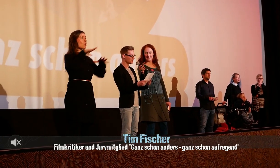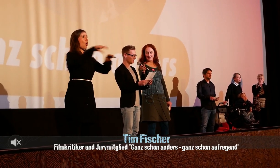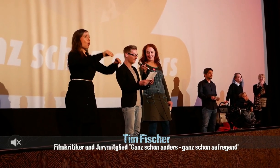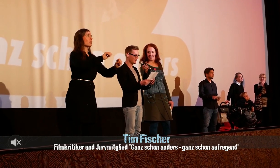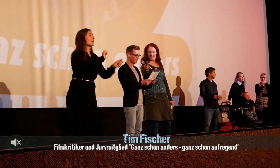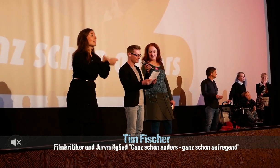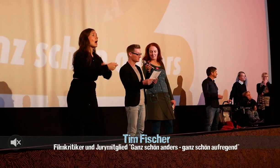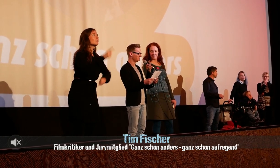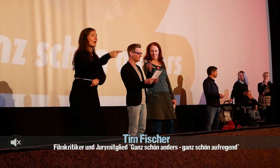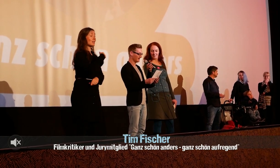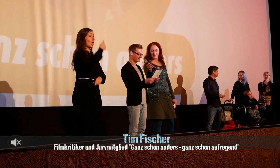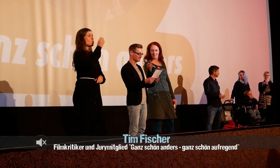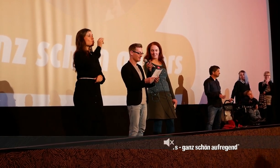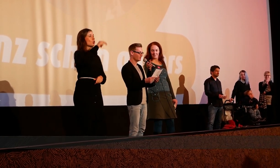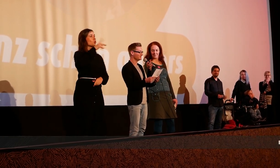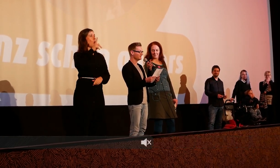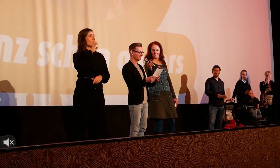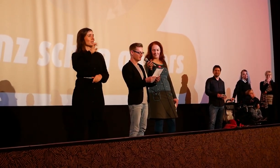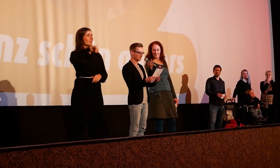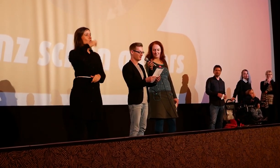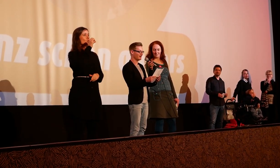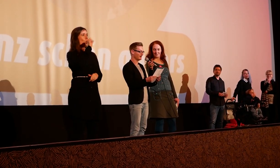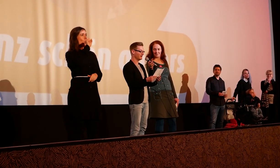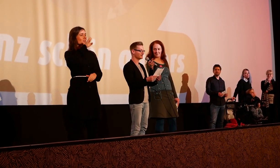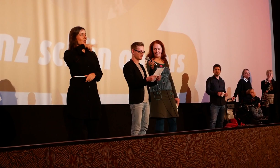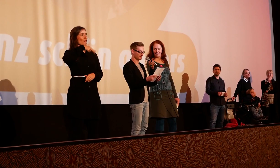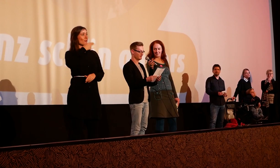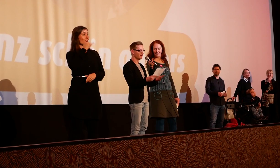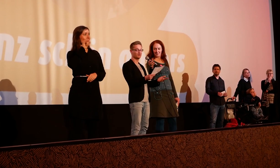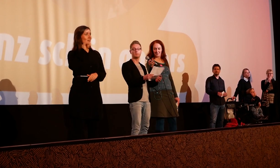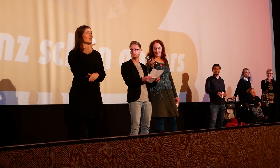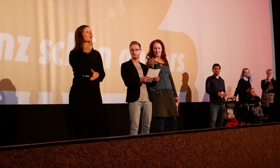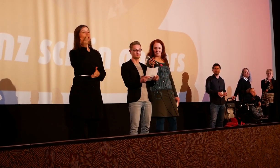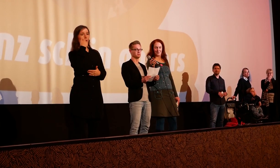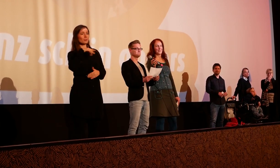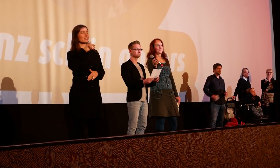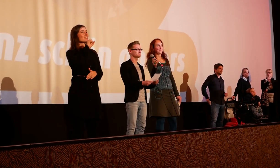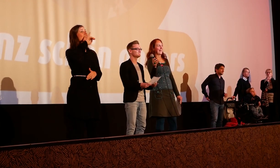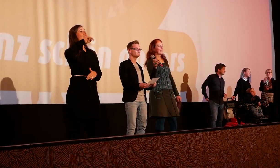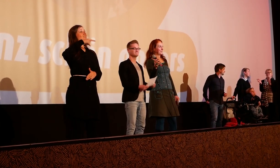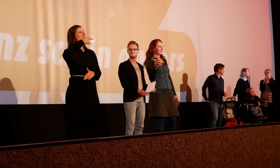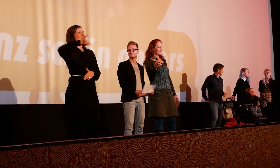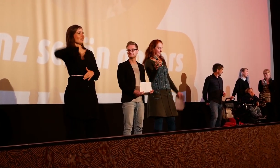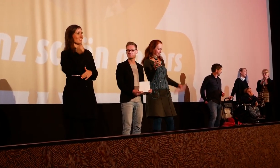geht an den Film: "Unantastbar" von den Schülerinnen Tomke Albrecht, Josephine Daries und Sintje Krause.